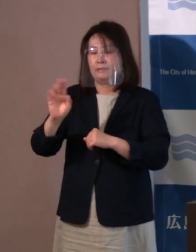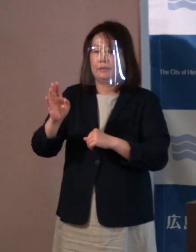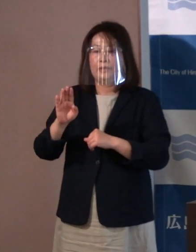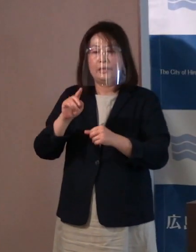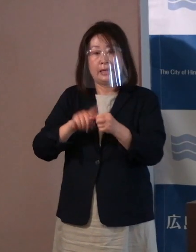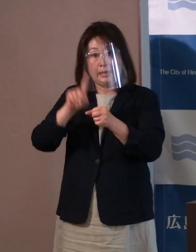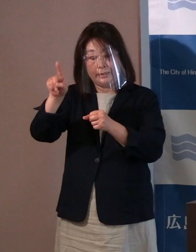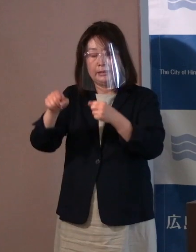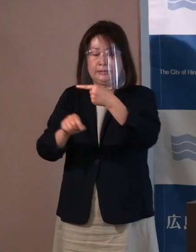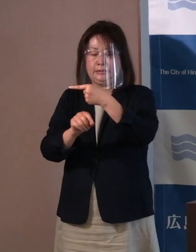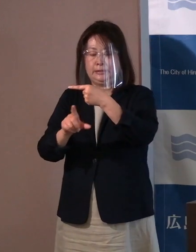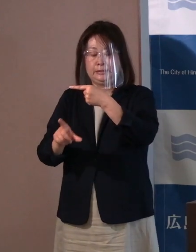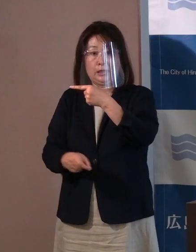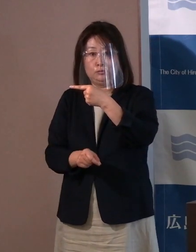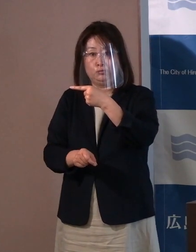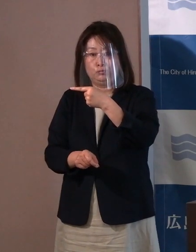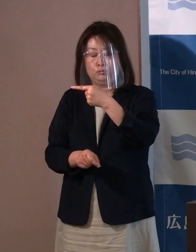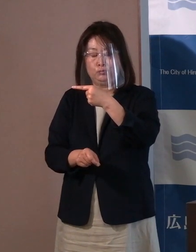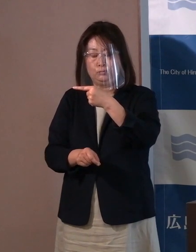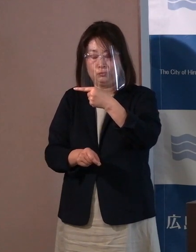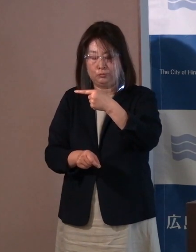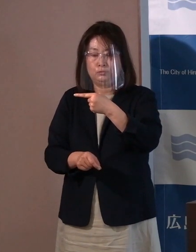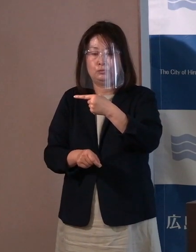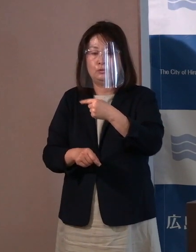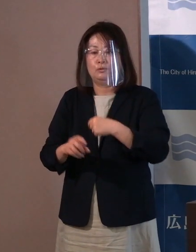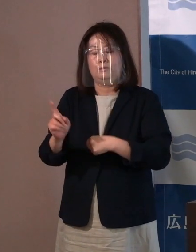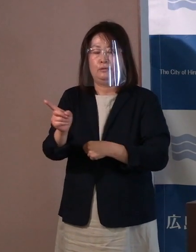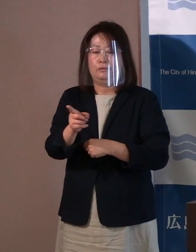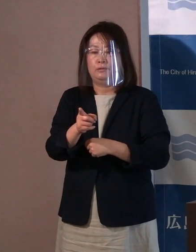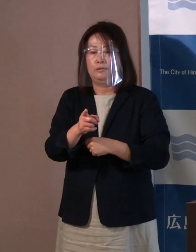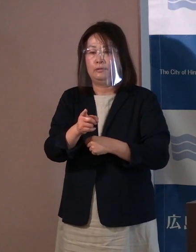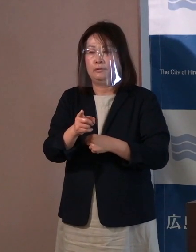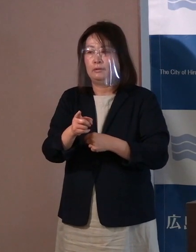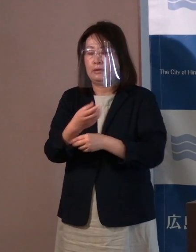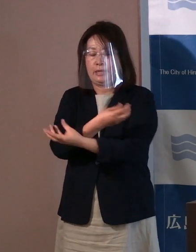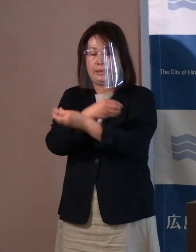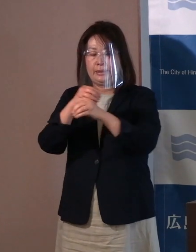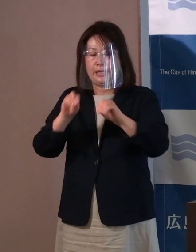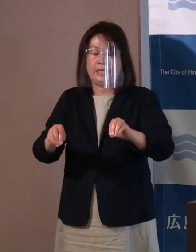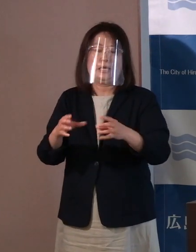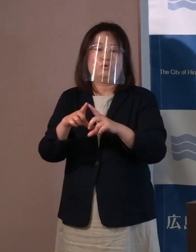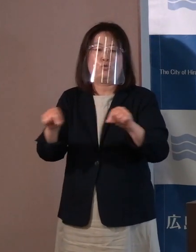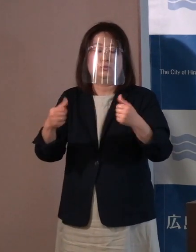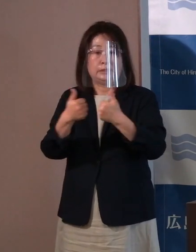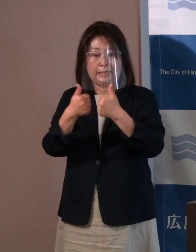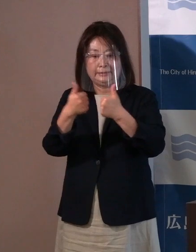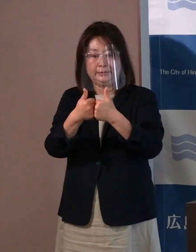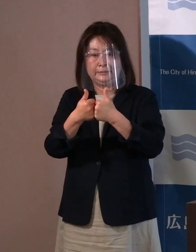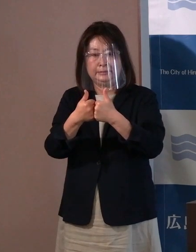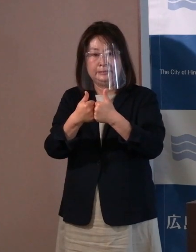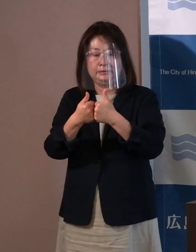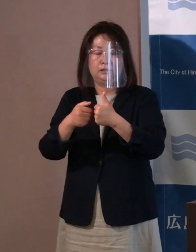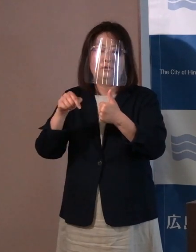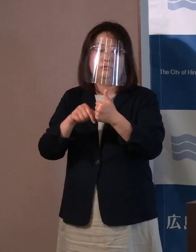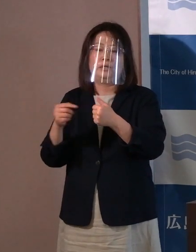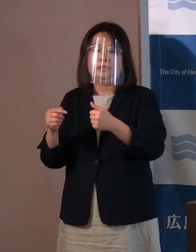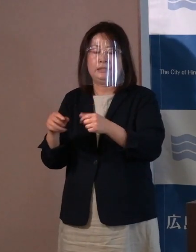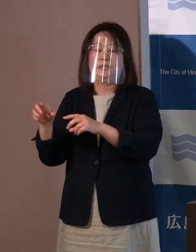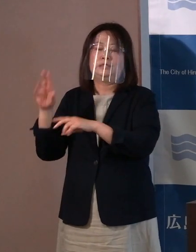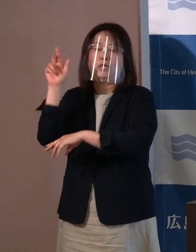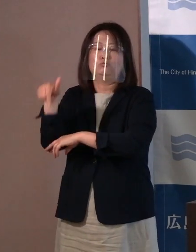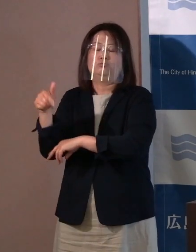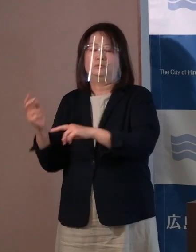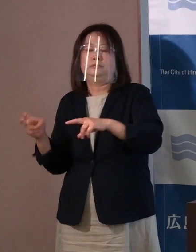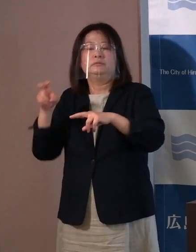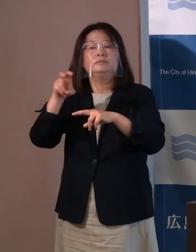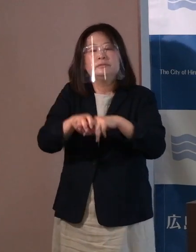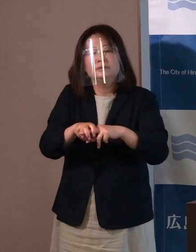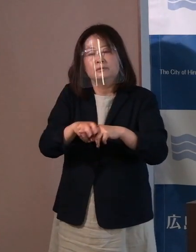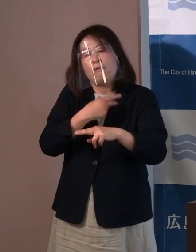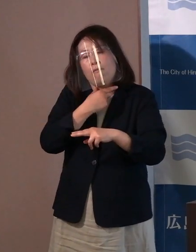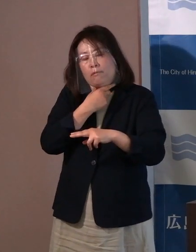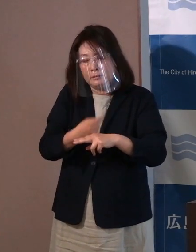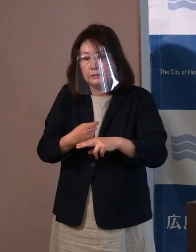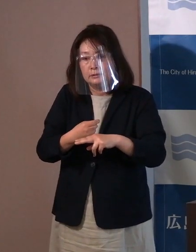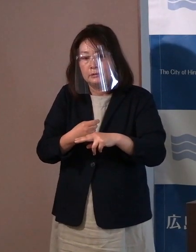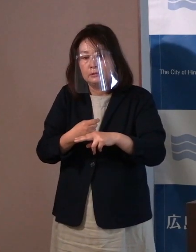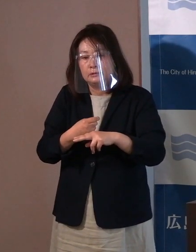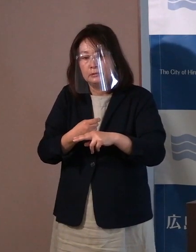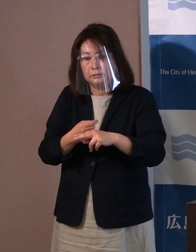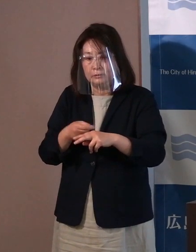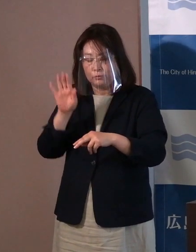開かれる締約国会議に出席して もらうよう平和宣言で要請していると｡